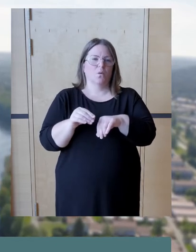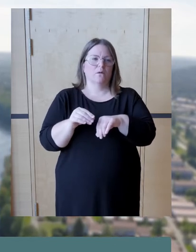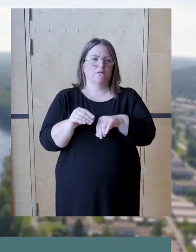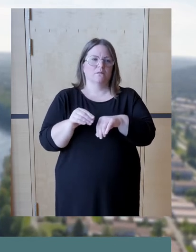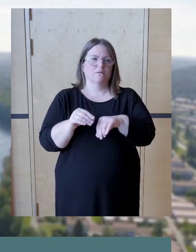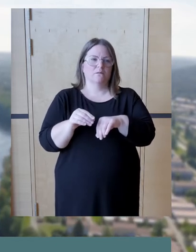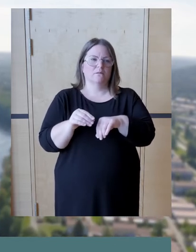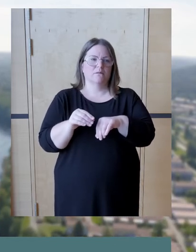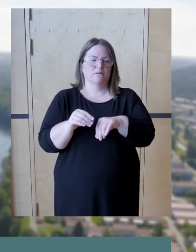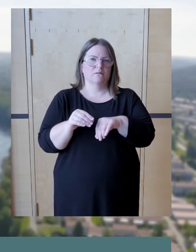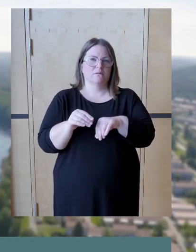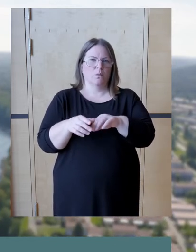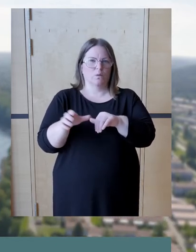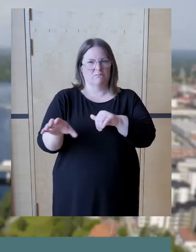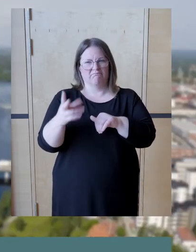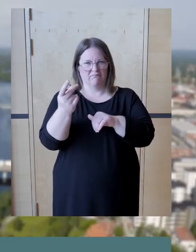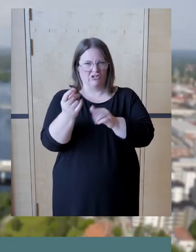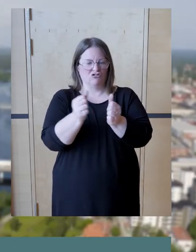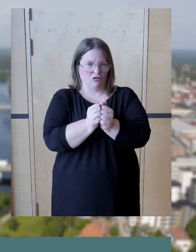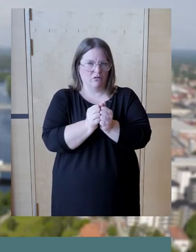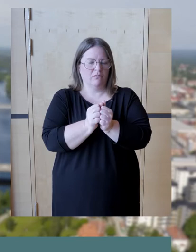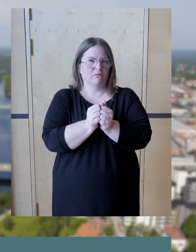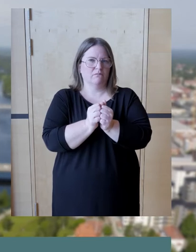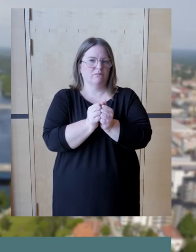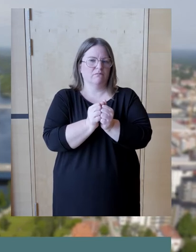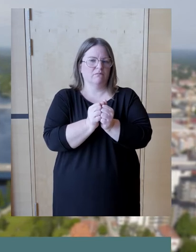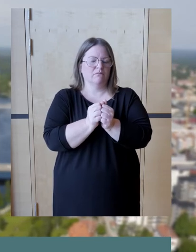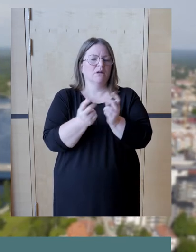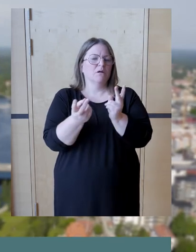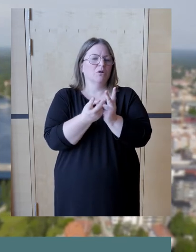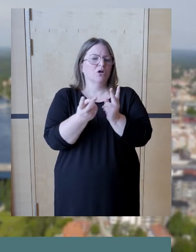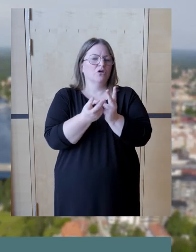Och dessutom så har man ju också förslag på att det här med fördel att skulle kunna